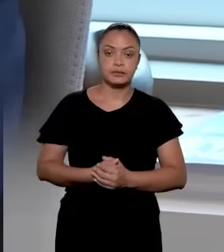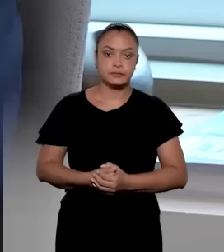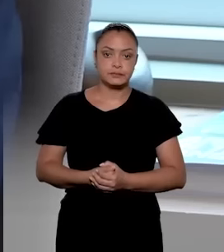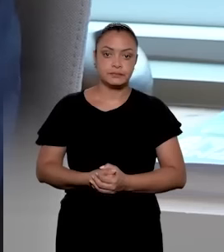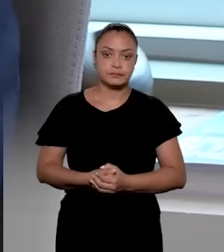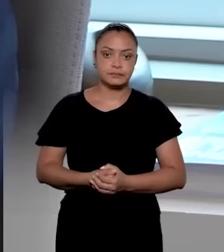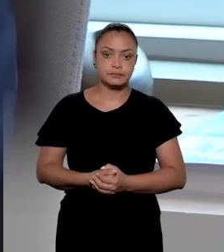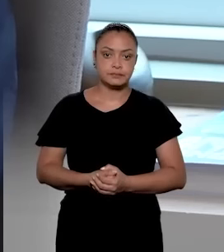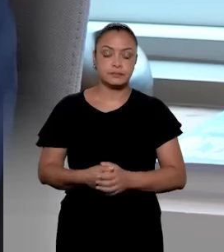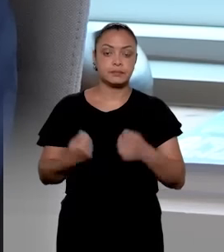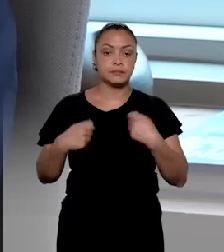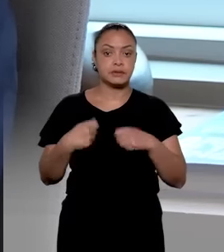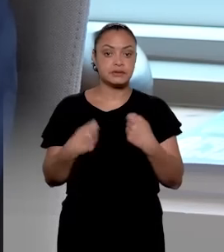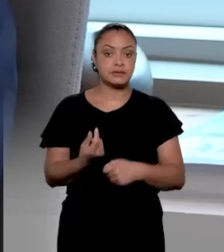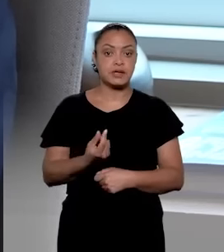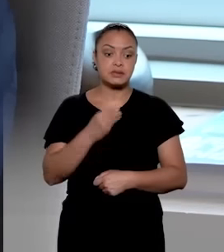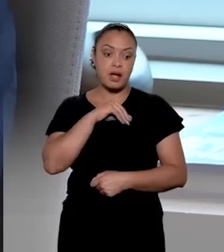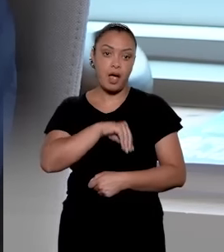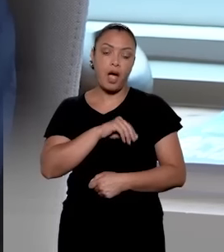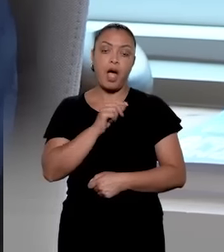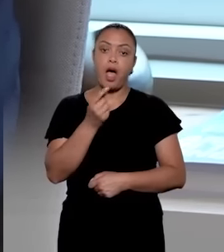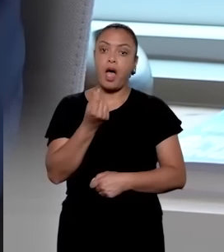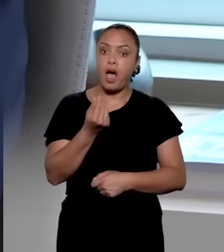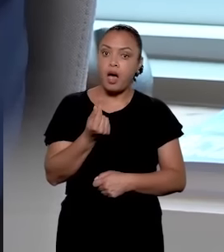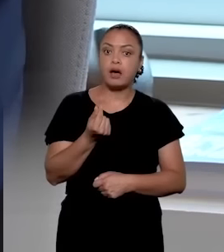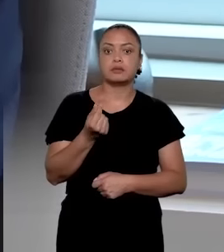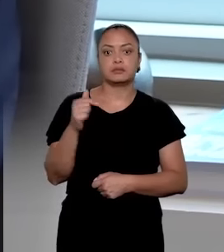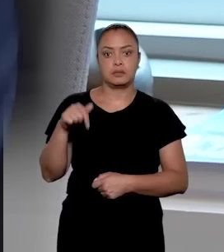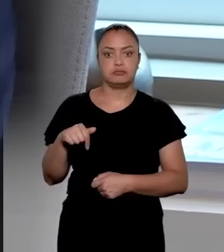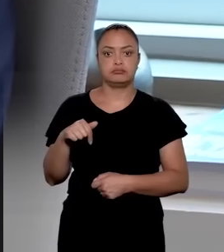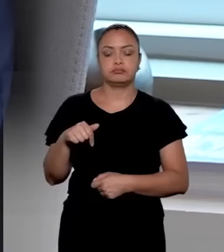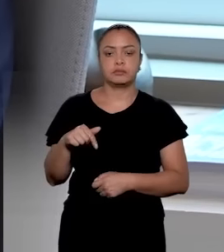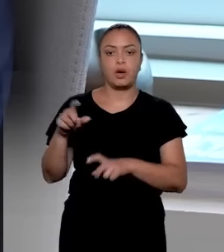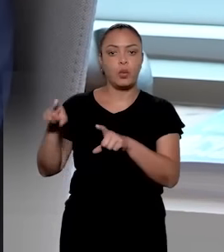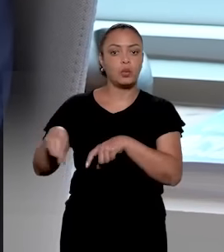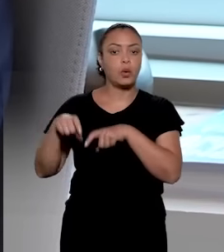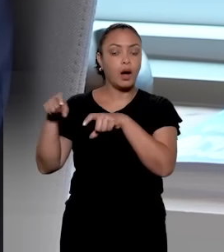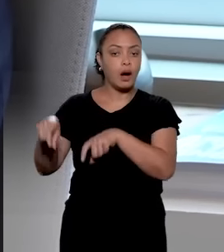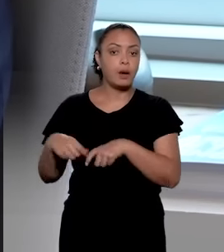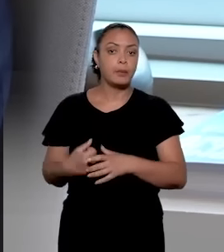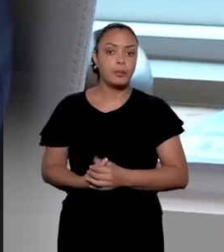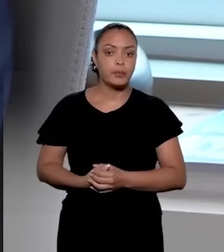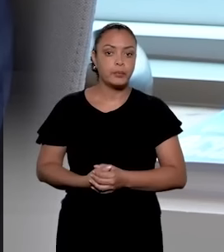Quarto, precisa ter política de renda no campo. O Brasil é o único país agrícola importante do